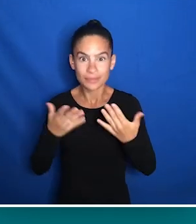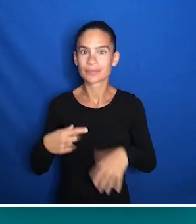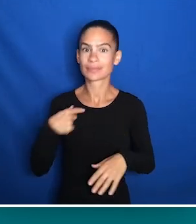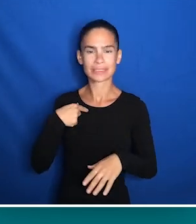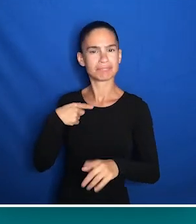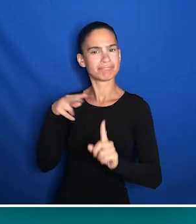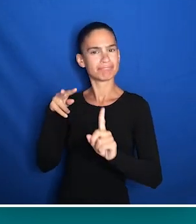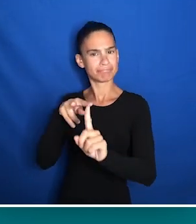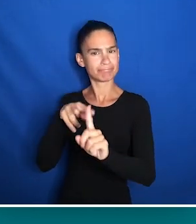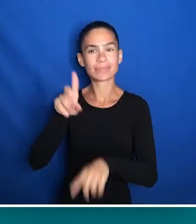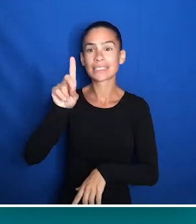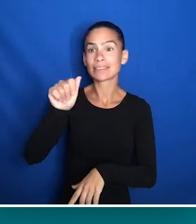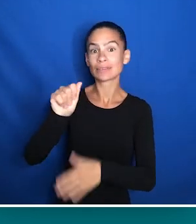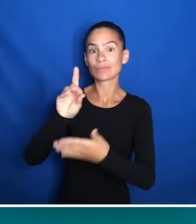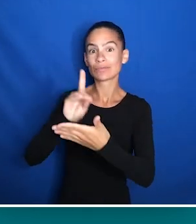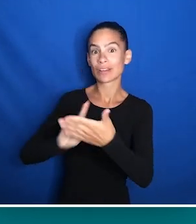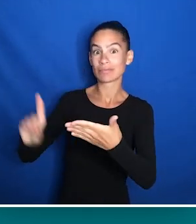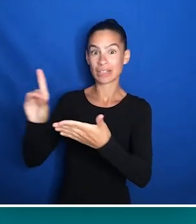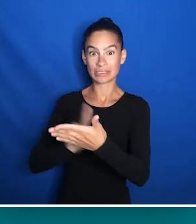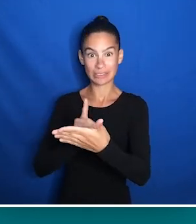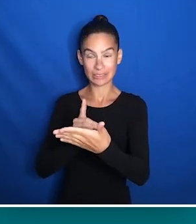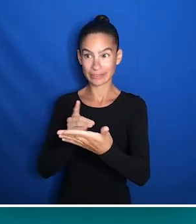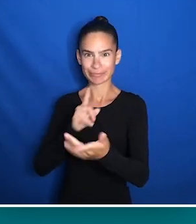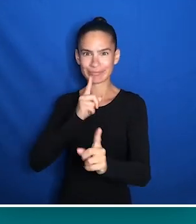Creo que la discriminación por discapacidad